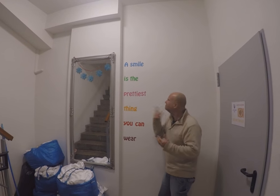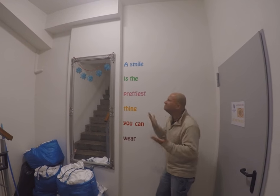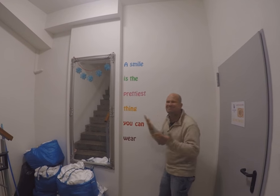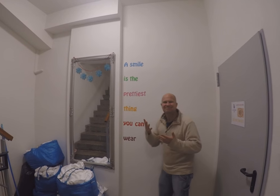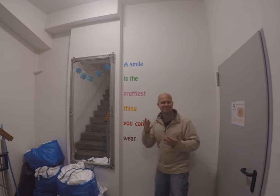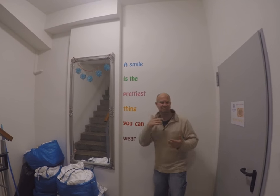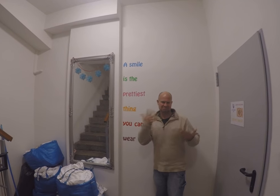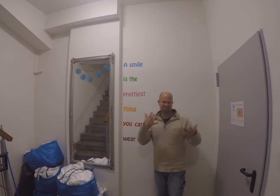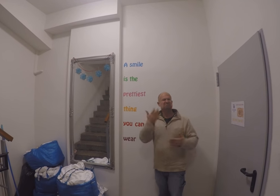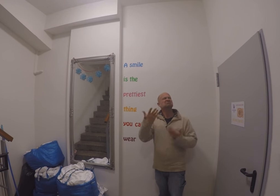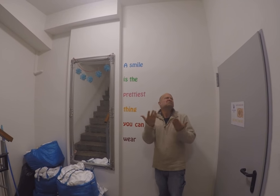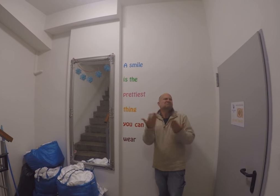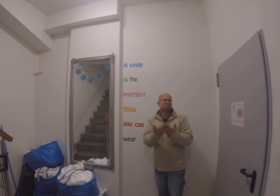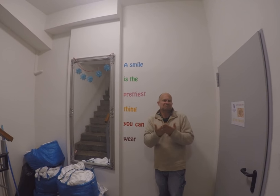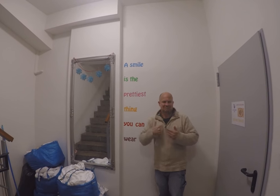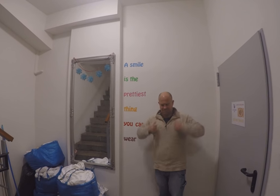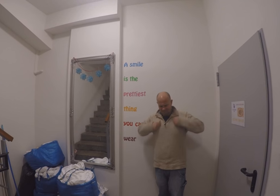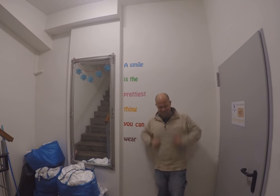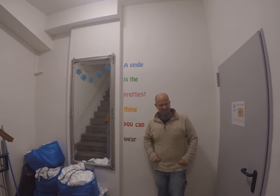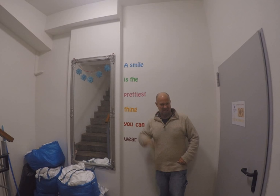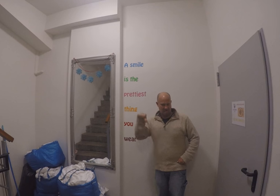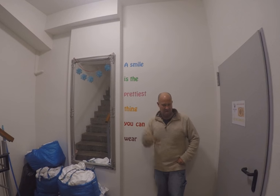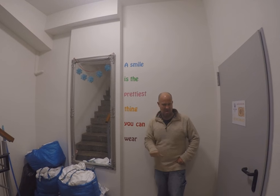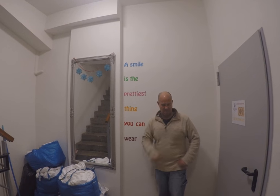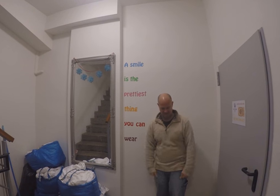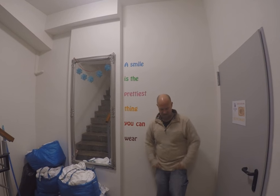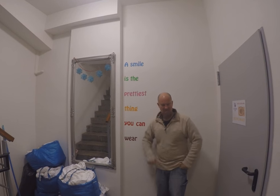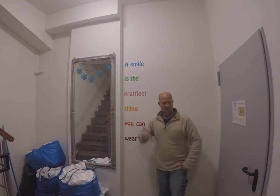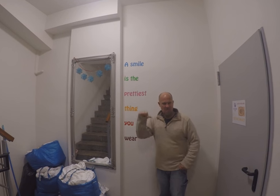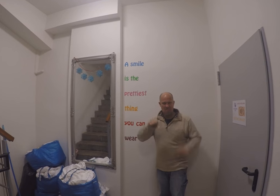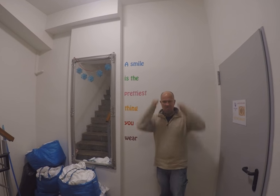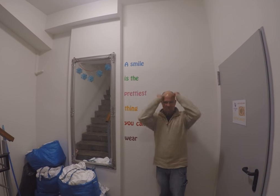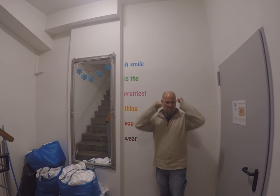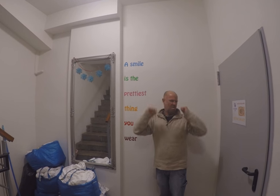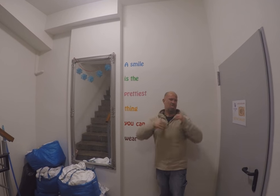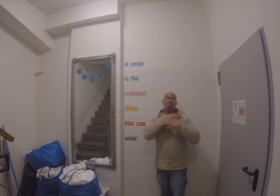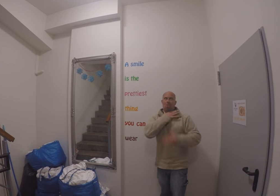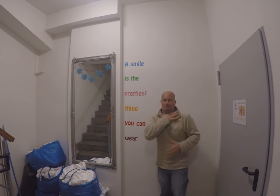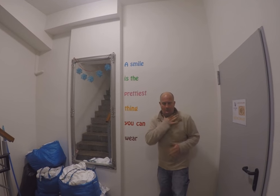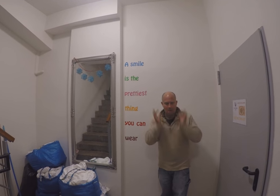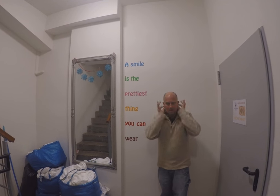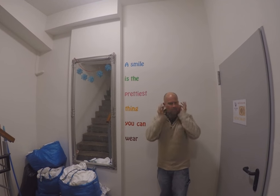Er bedeutet für mich: "Du kannst anziehen was Du willst: Egal ob hübsch oder häßlich!"